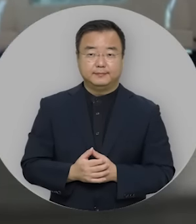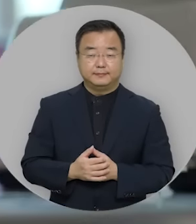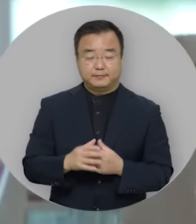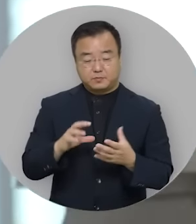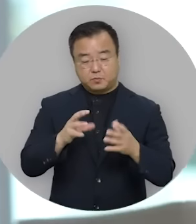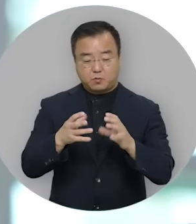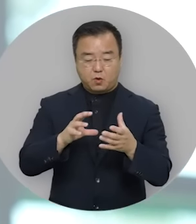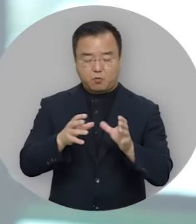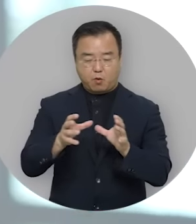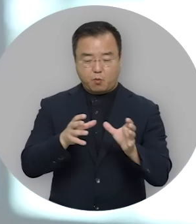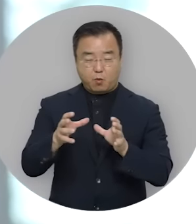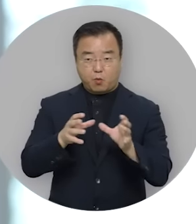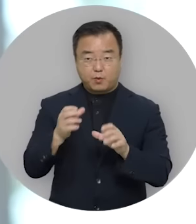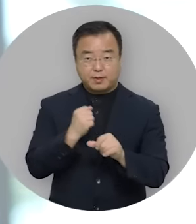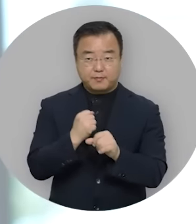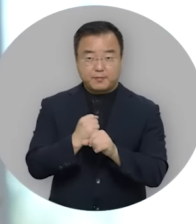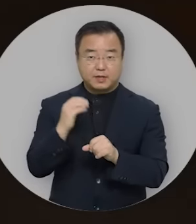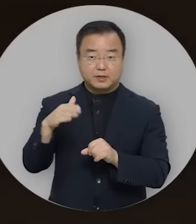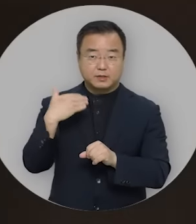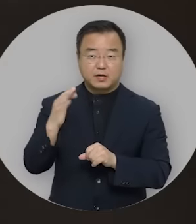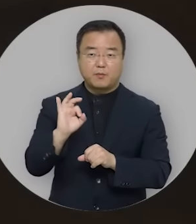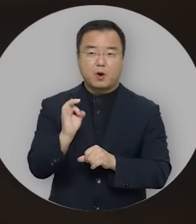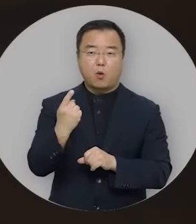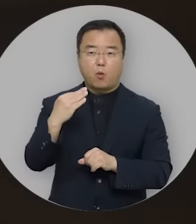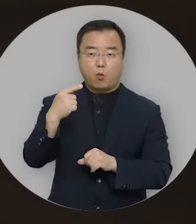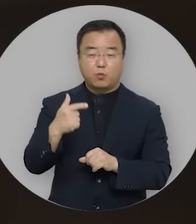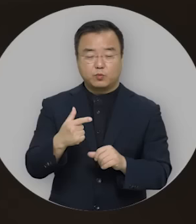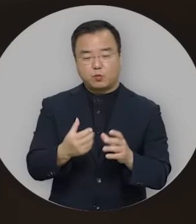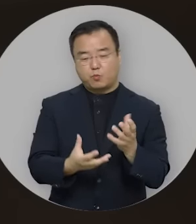동글동글 열심히 반죽해서 오븐에 구워내면